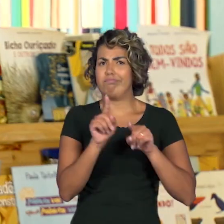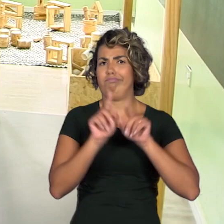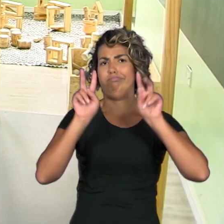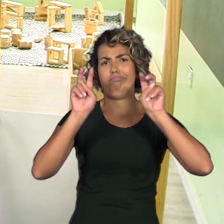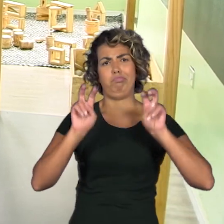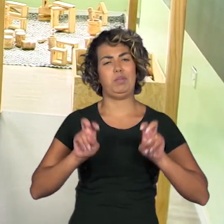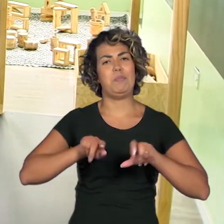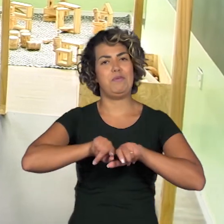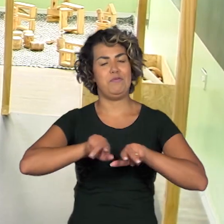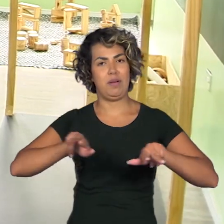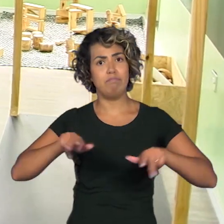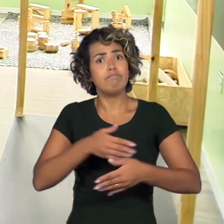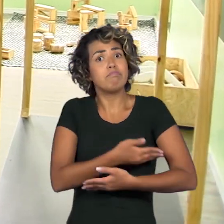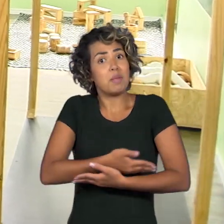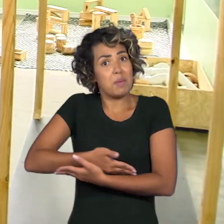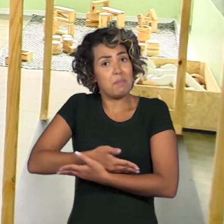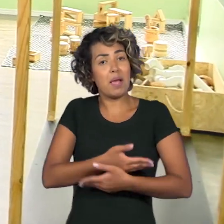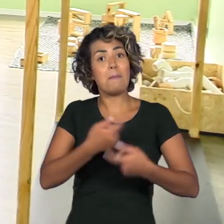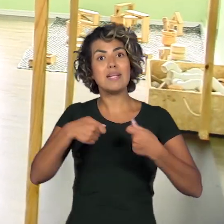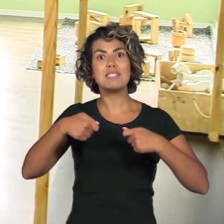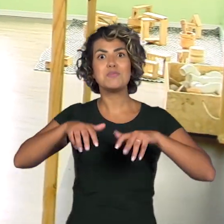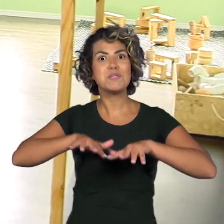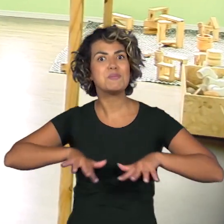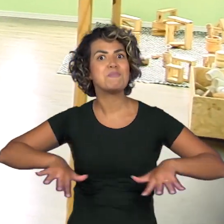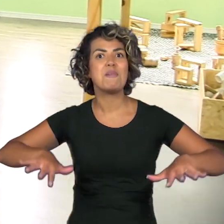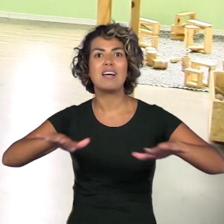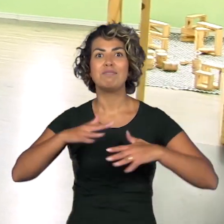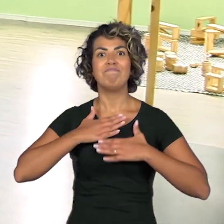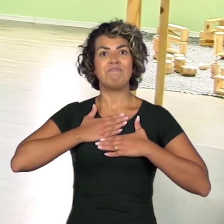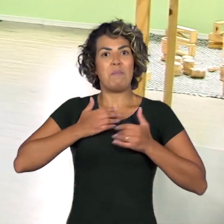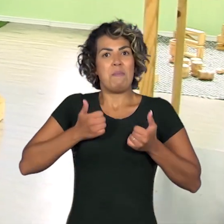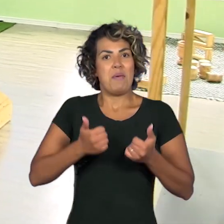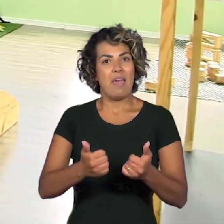OS BEBÊS NECESSITAM DE UM ESPAÇO ACOLHEDOR, SEGURO,